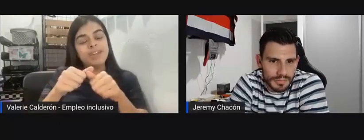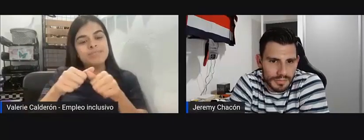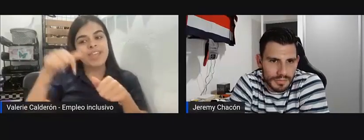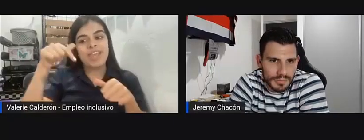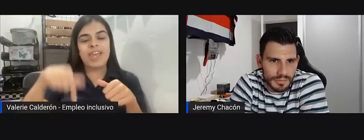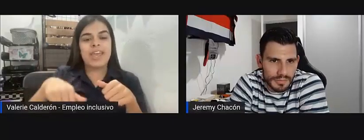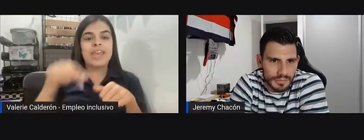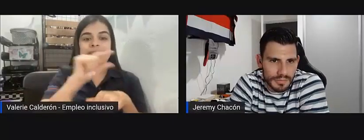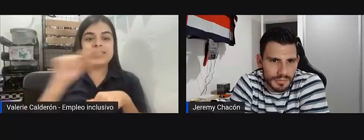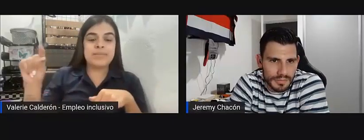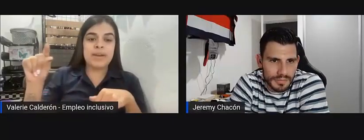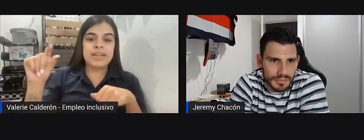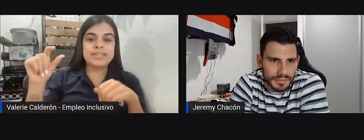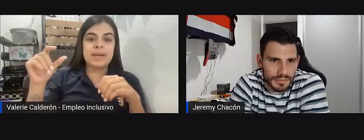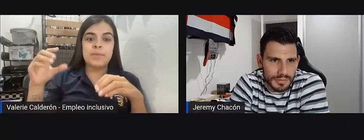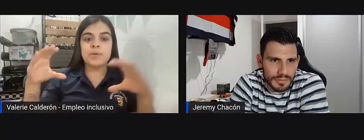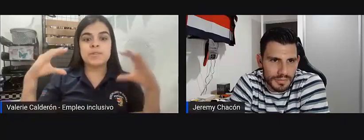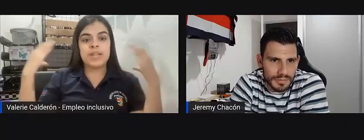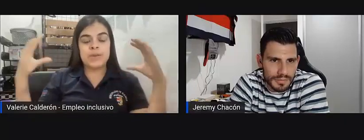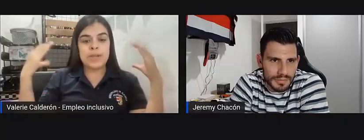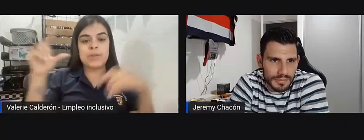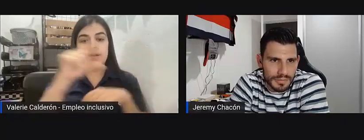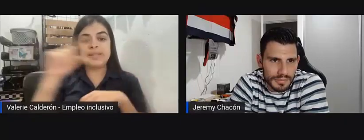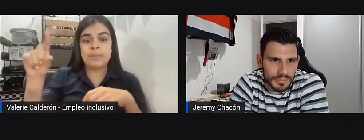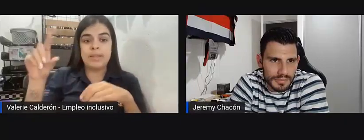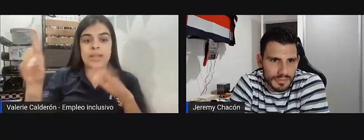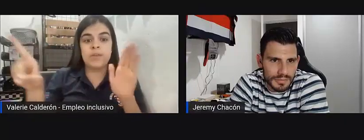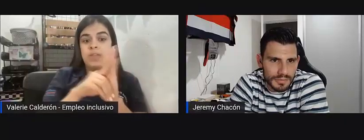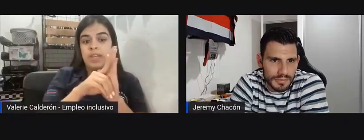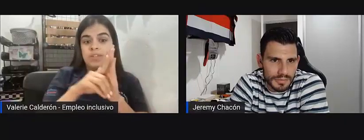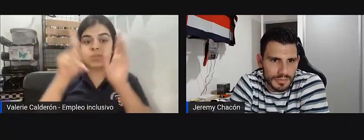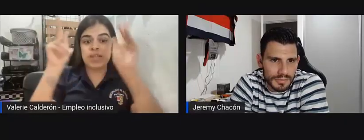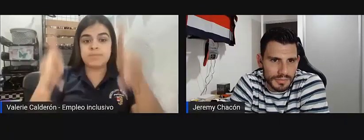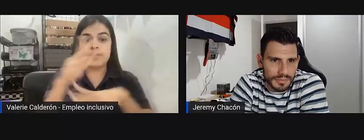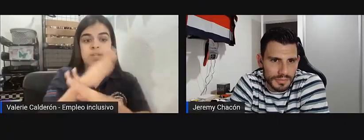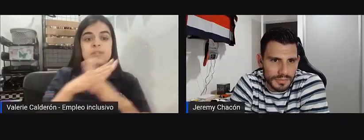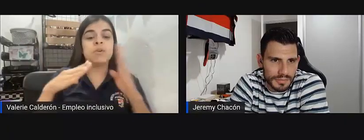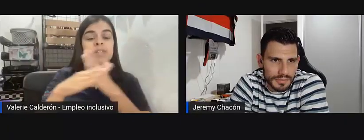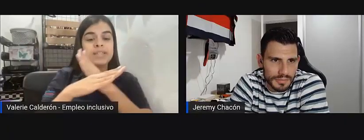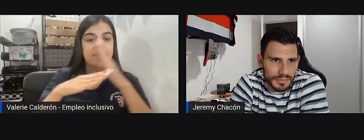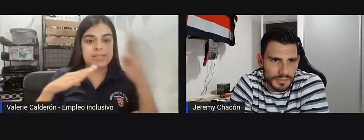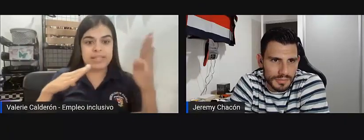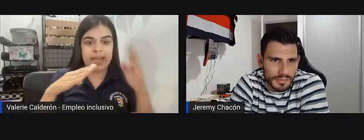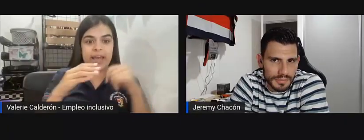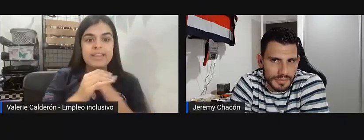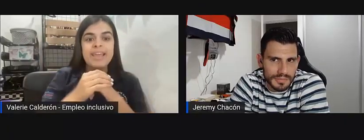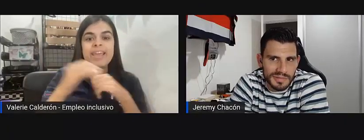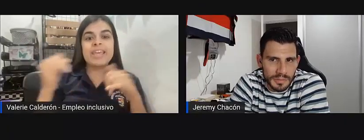que esta semana Estamos celebrando la semana de los derechos de las personas con discapacidad y